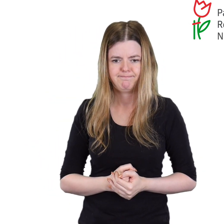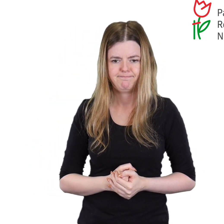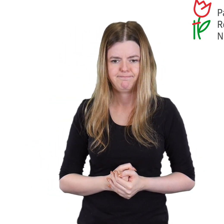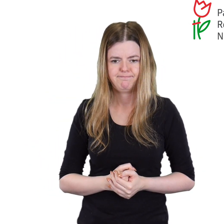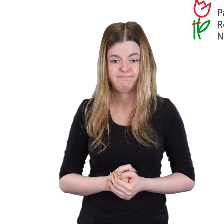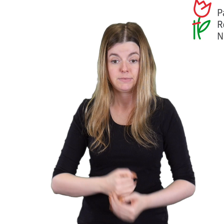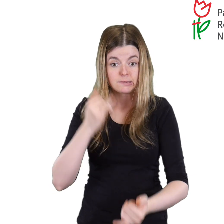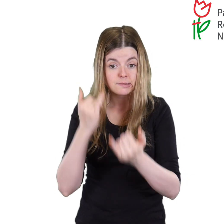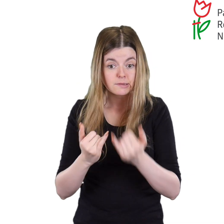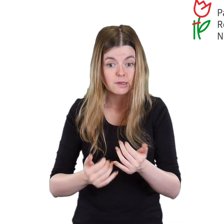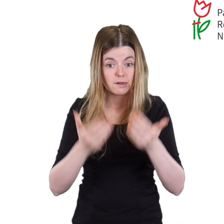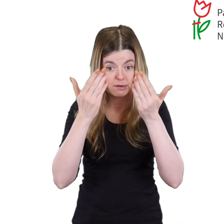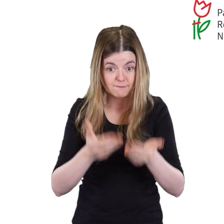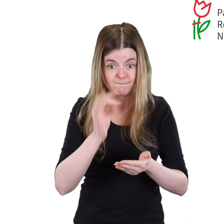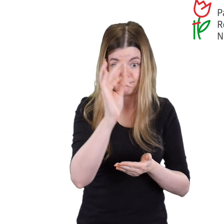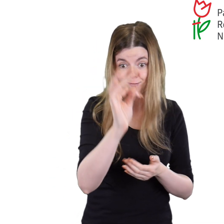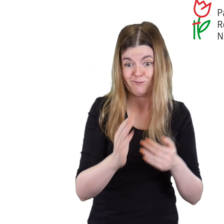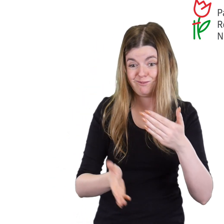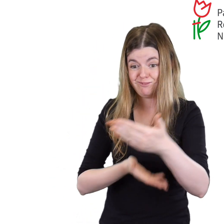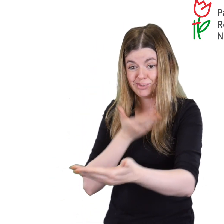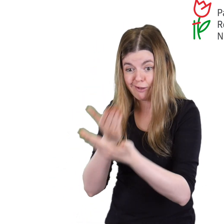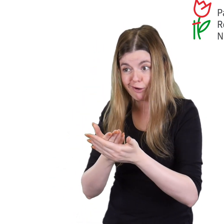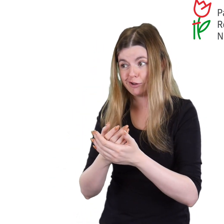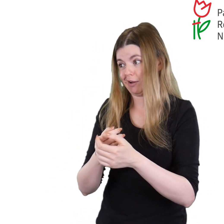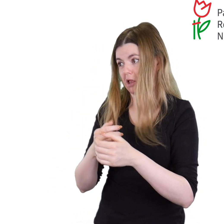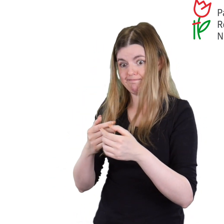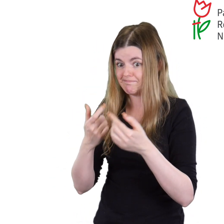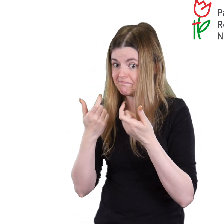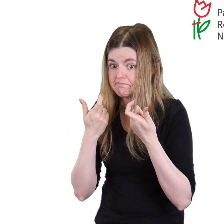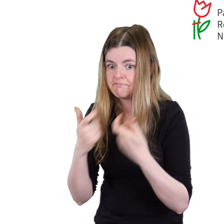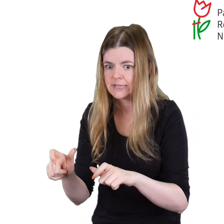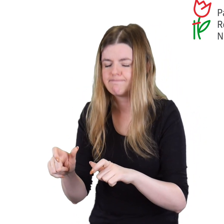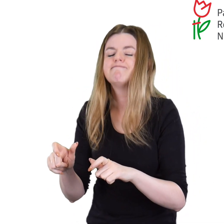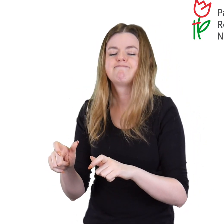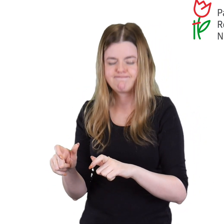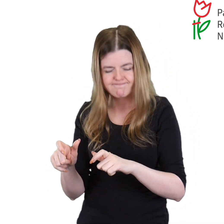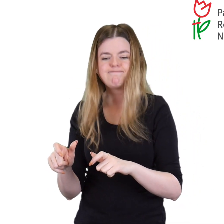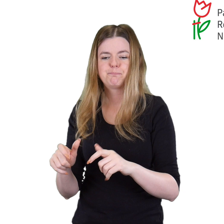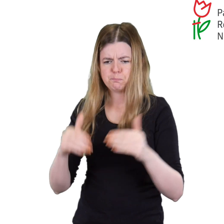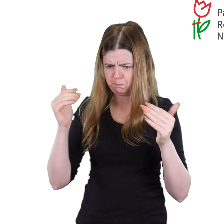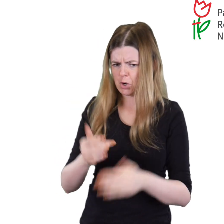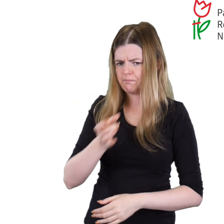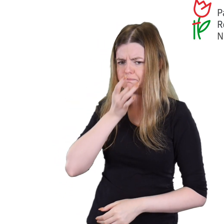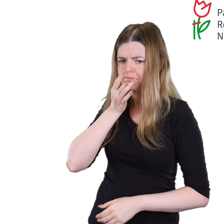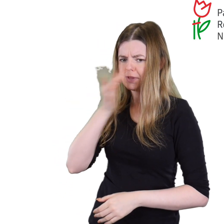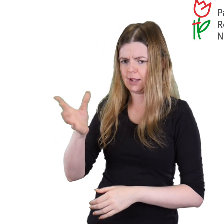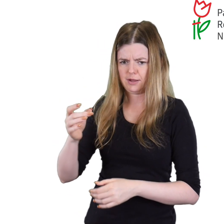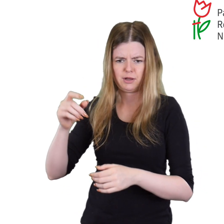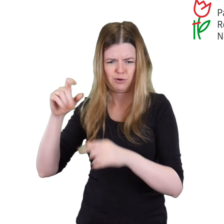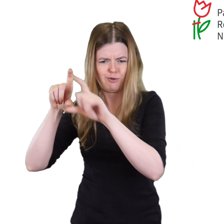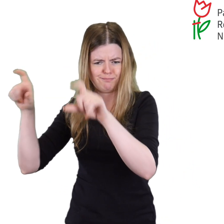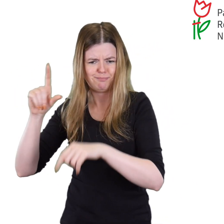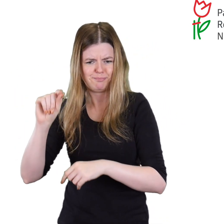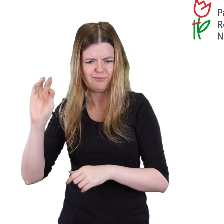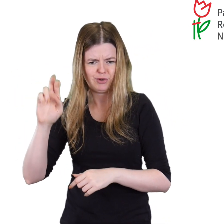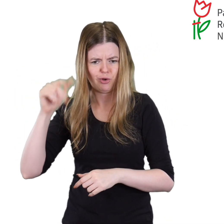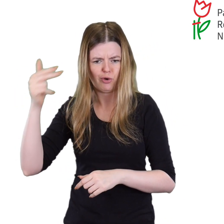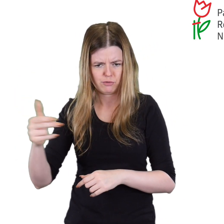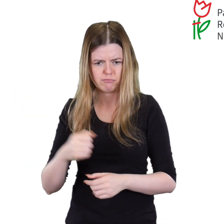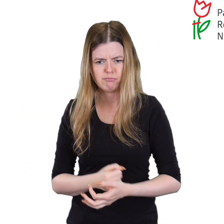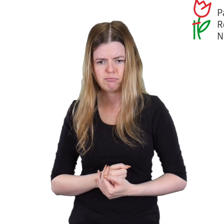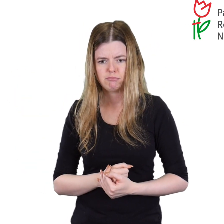Jeśli nie zrealizujemy Twojego żądania, możesz złożyć skargę do PFRON.